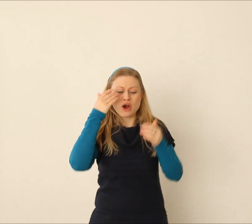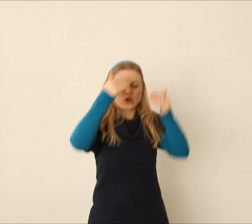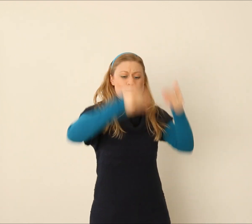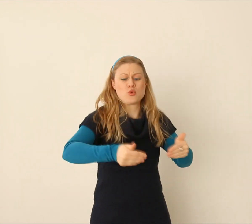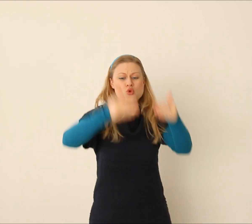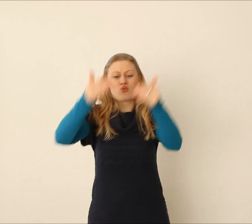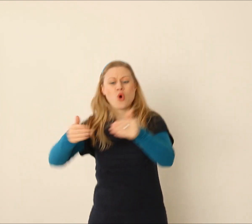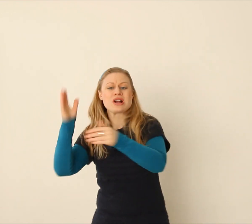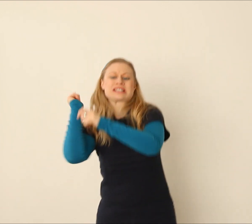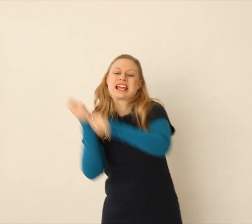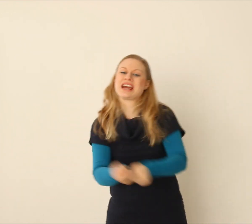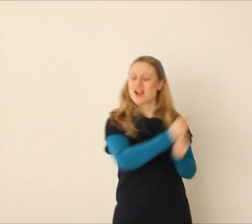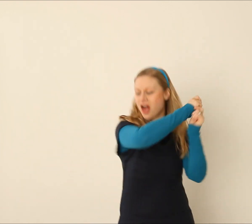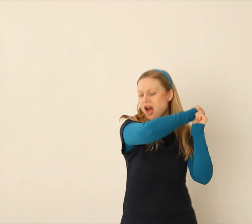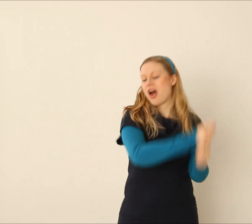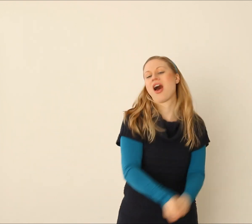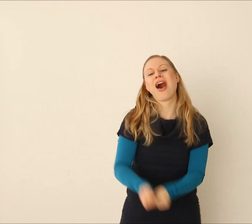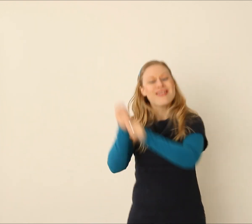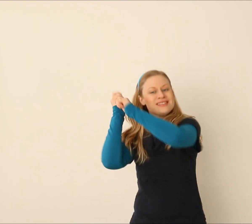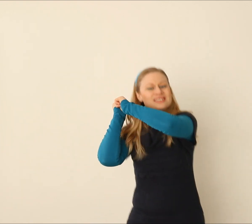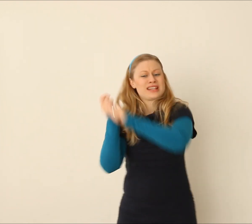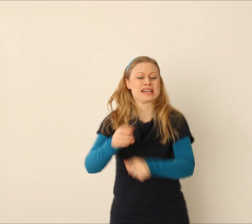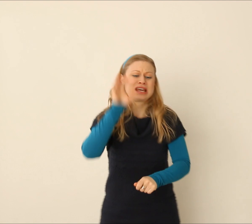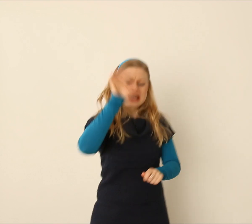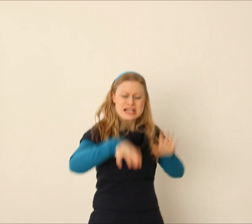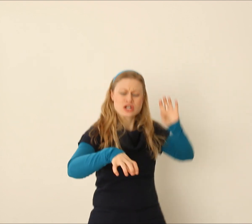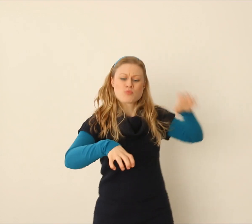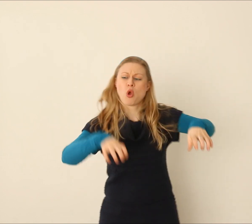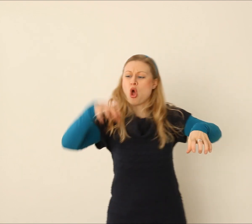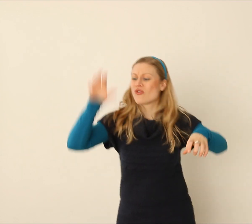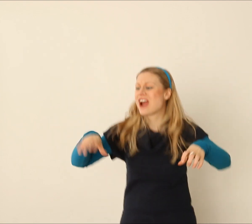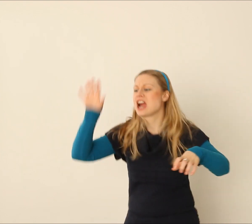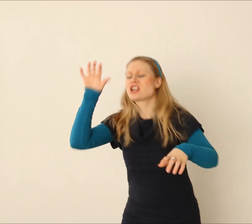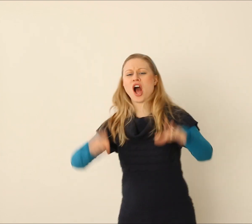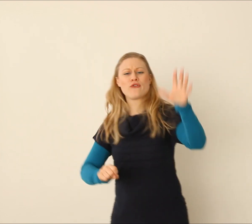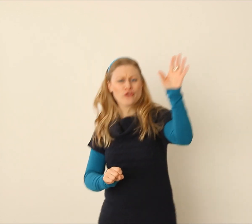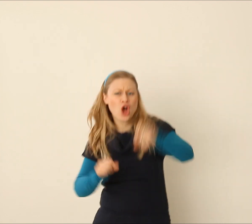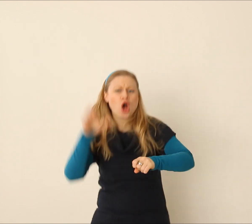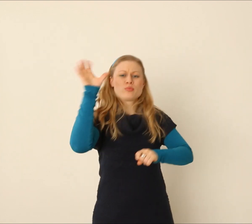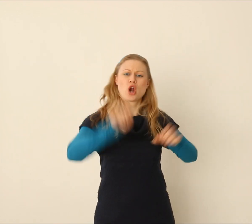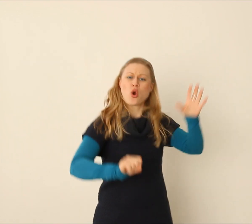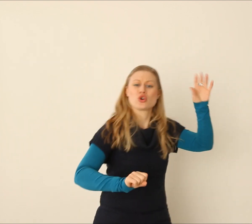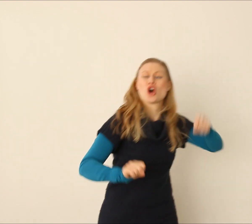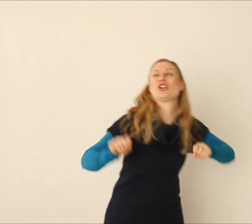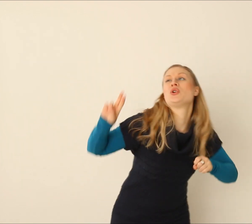Elke muur wordt neergehaald, ieder bolwerk afgebroken.